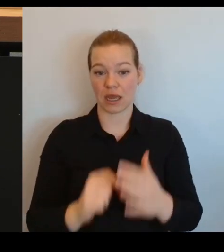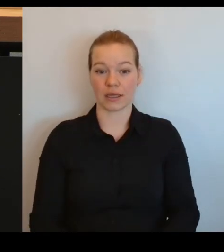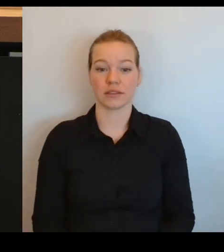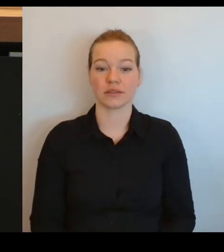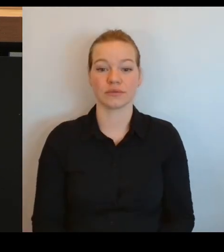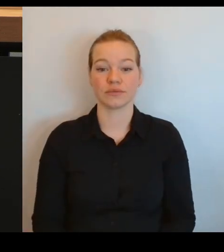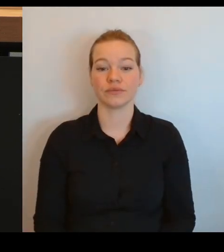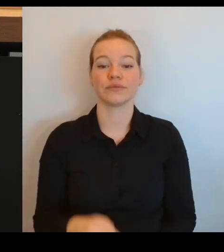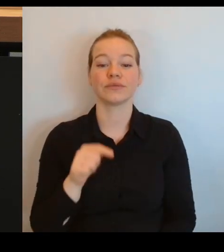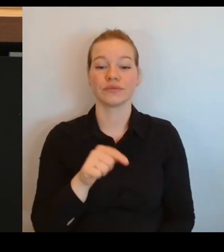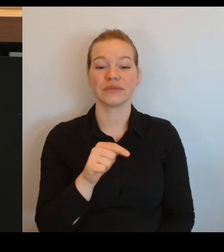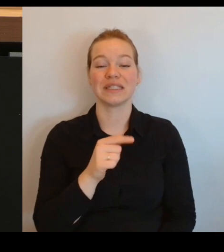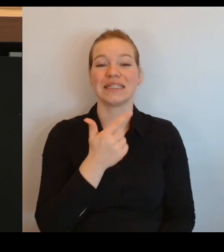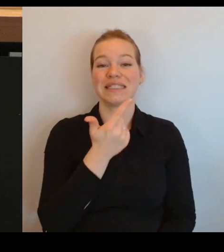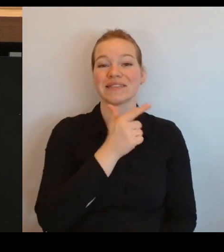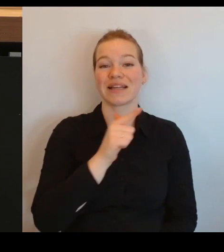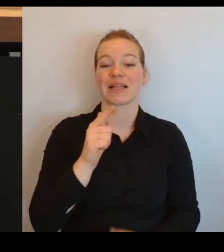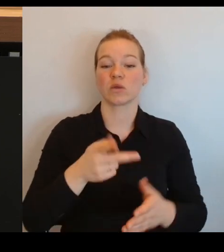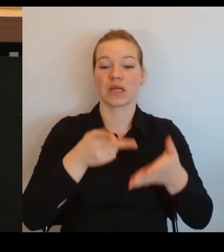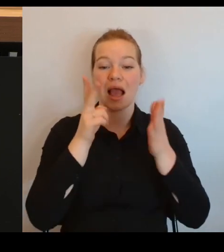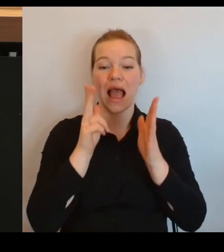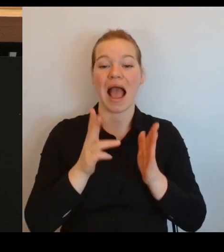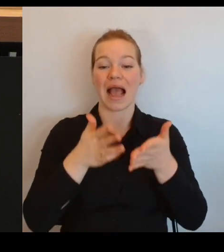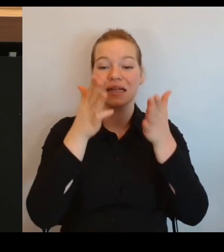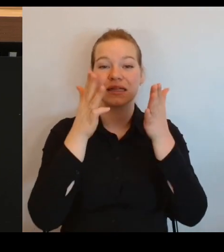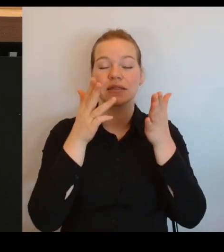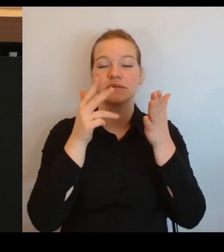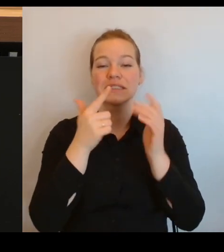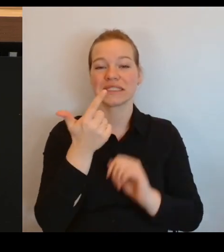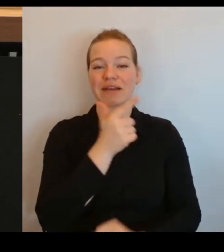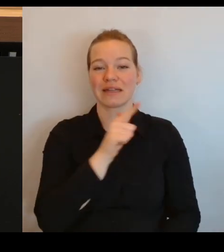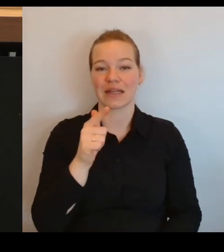wurden auch regelmäßig mehr Maßnahmen bewilligt als schlussendlich umgesetzt.